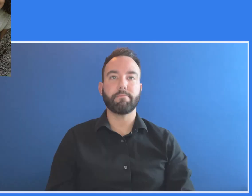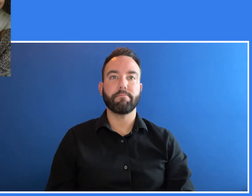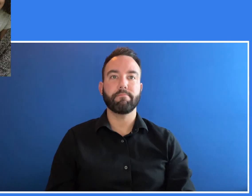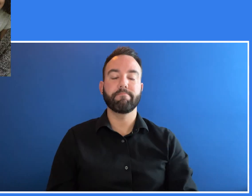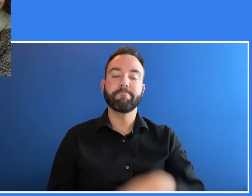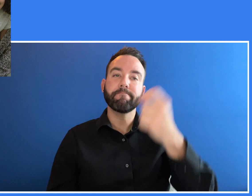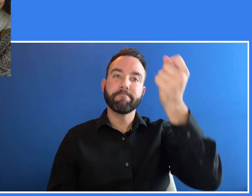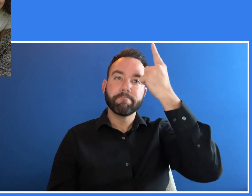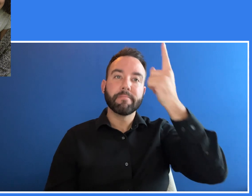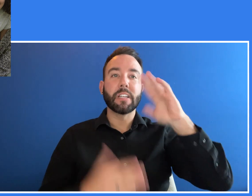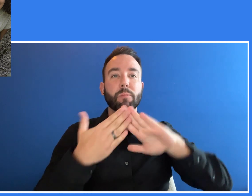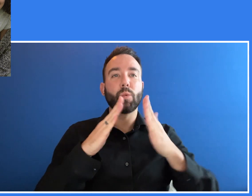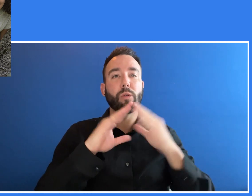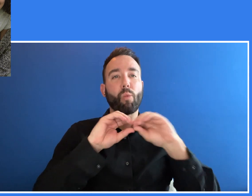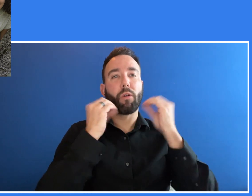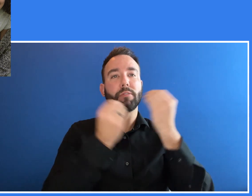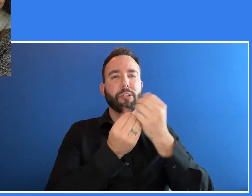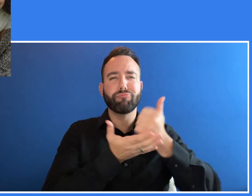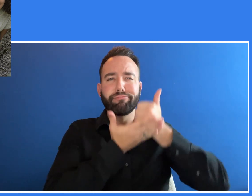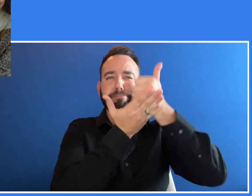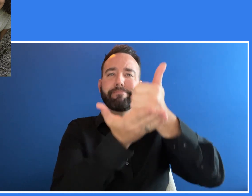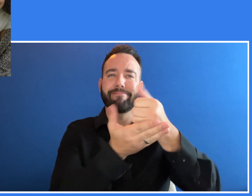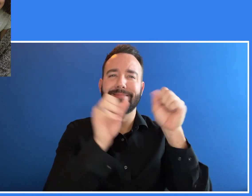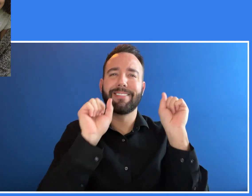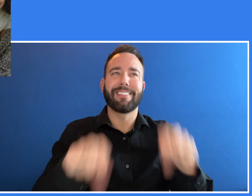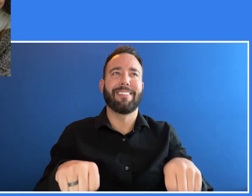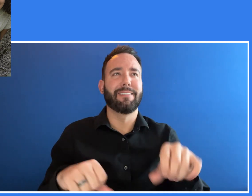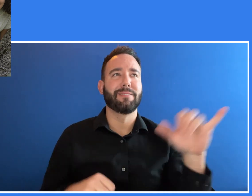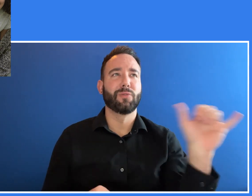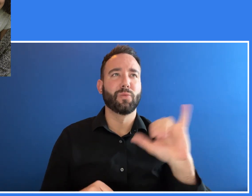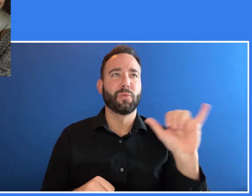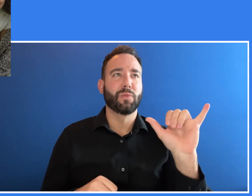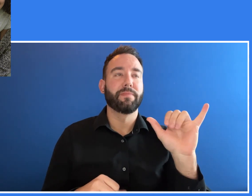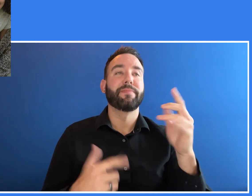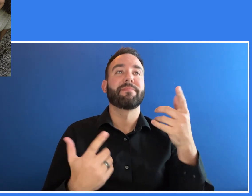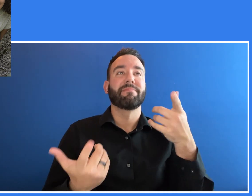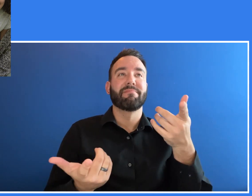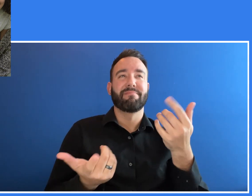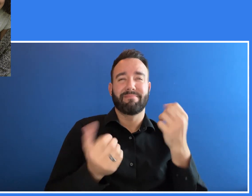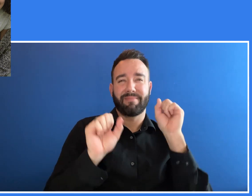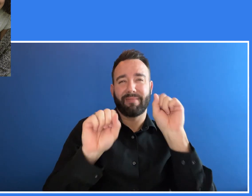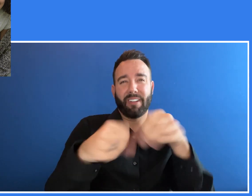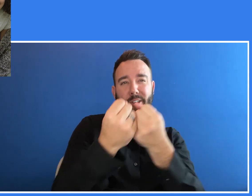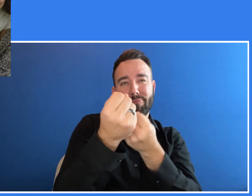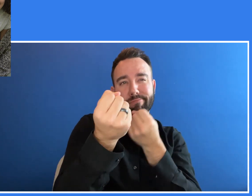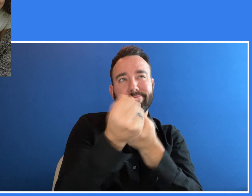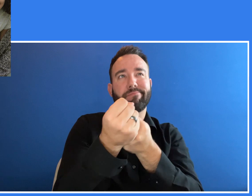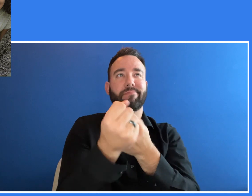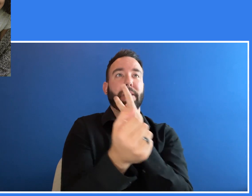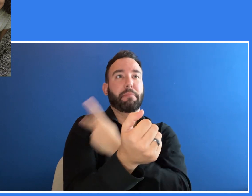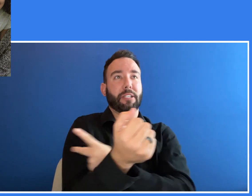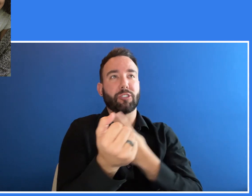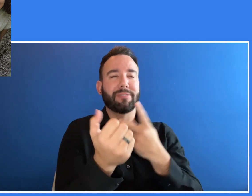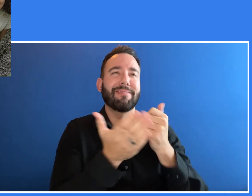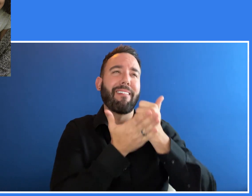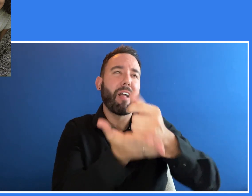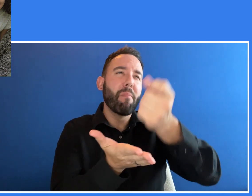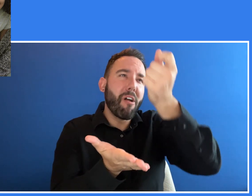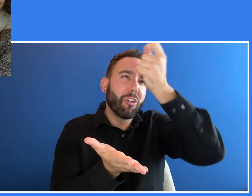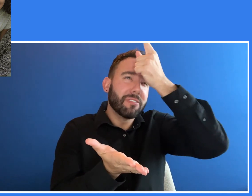Las organizaciones comunitarias y los colaboradores pueden: Crear recursos para los pacientes y proveedores con el fin